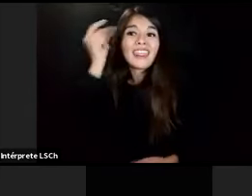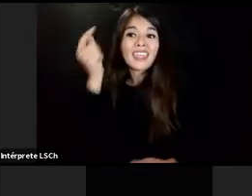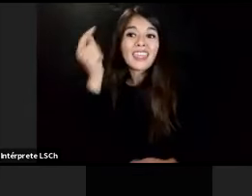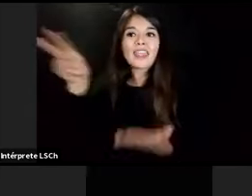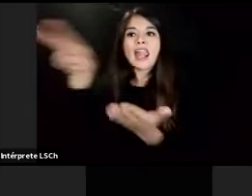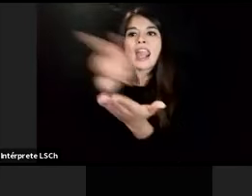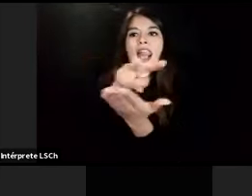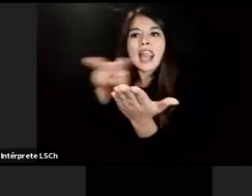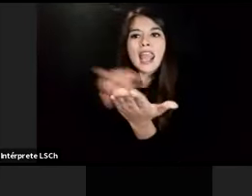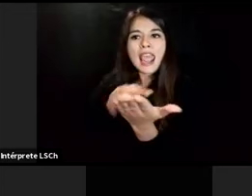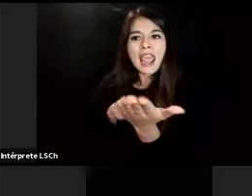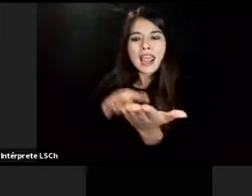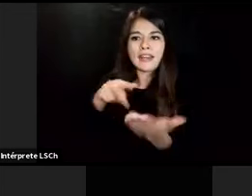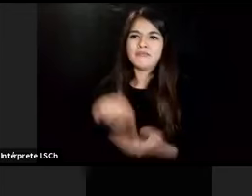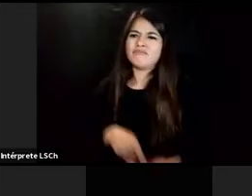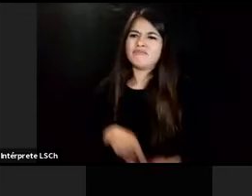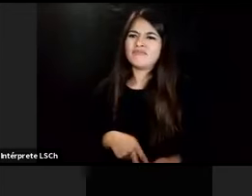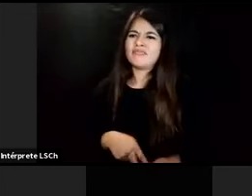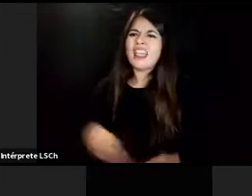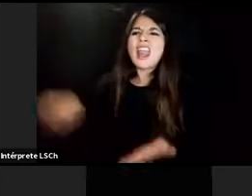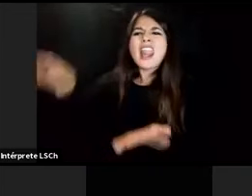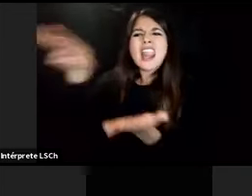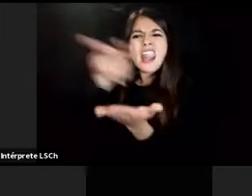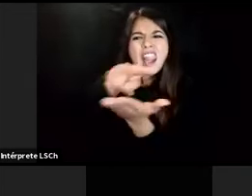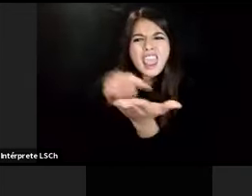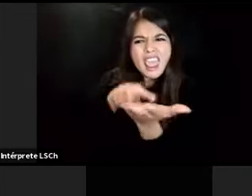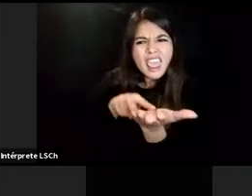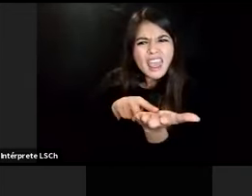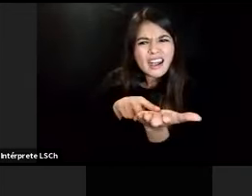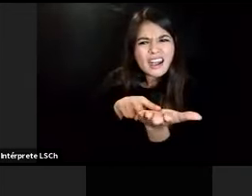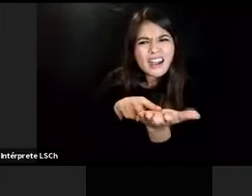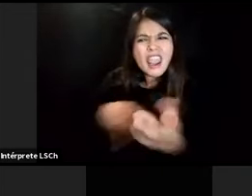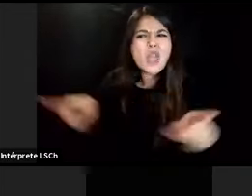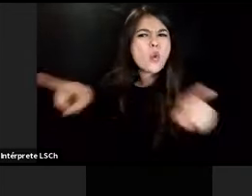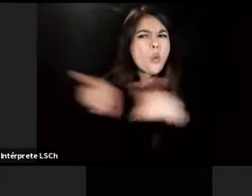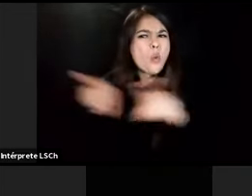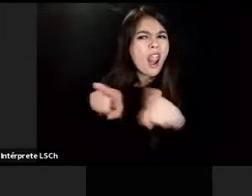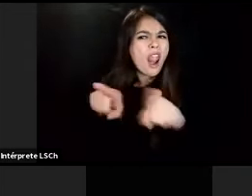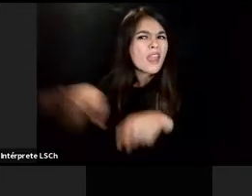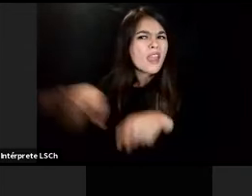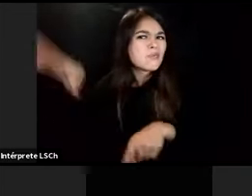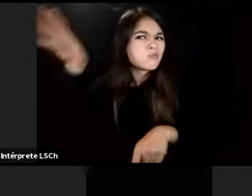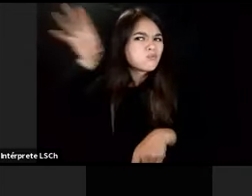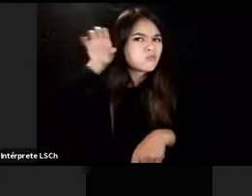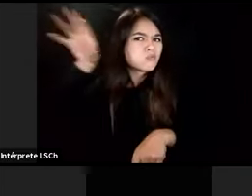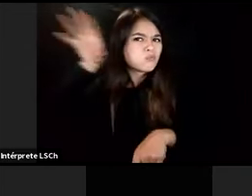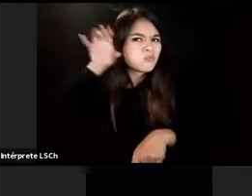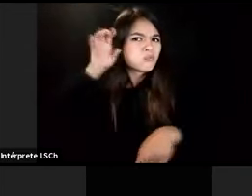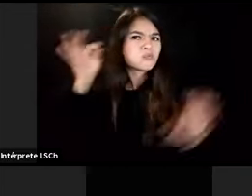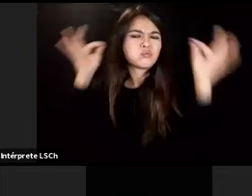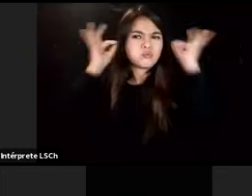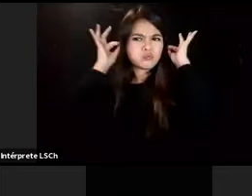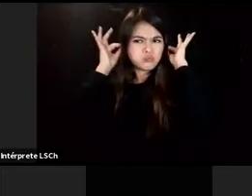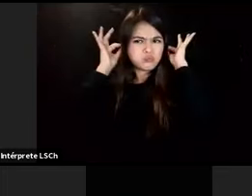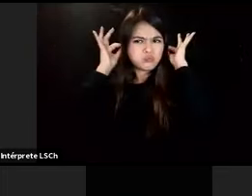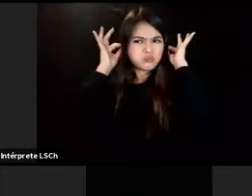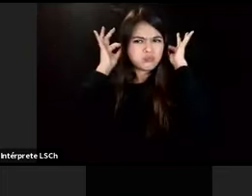si leer un audiolibro es leer o no. Es una pregunta que es bastante importante porque esconde muchas